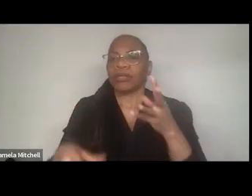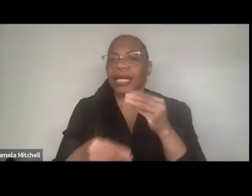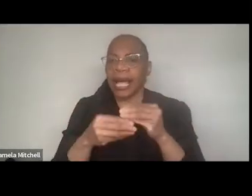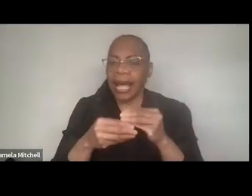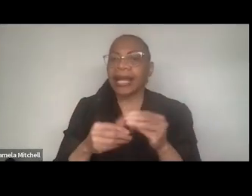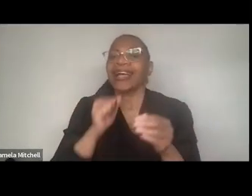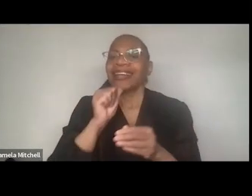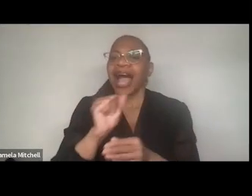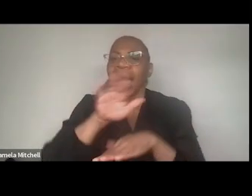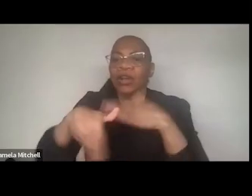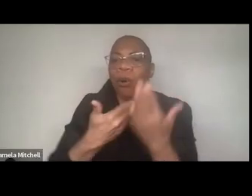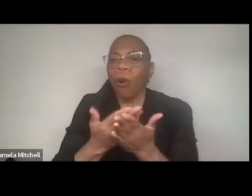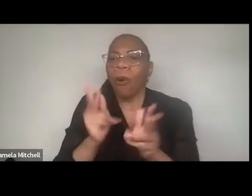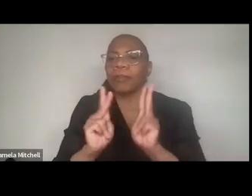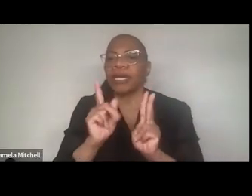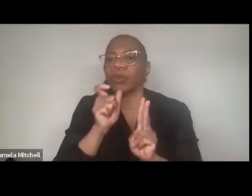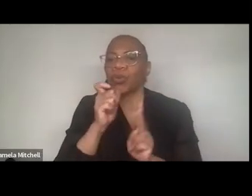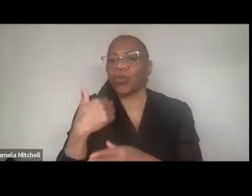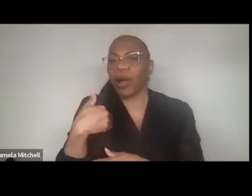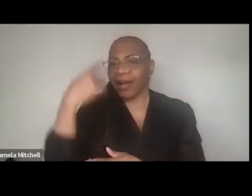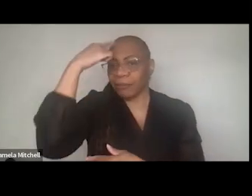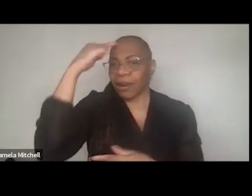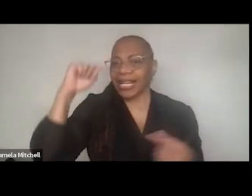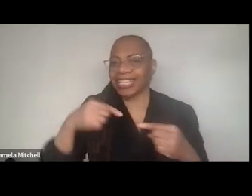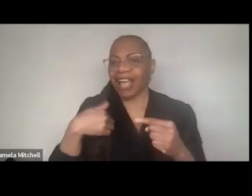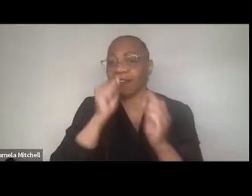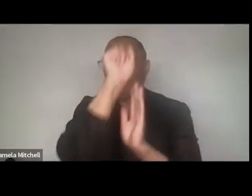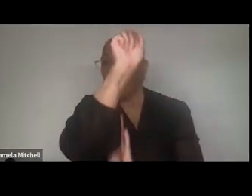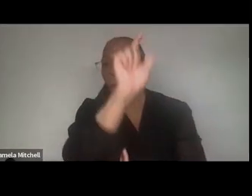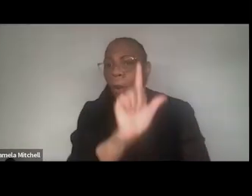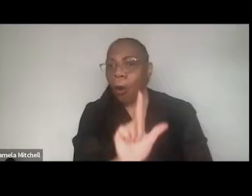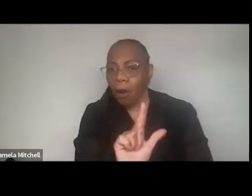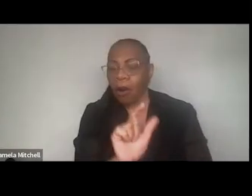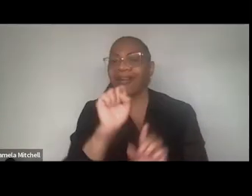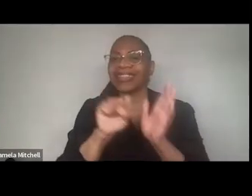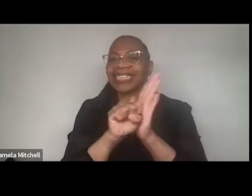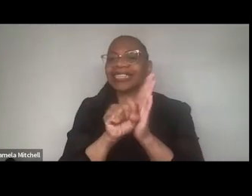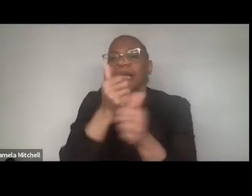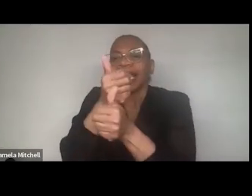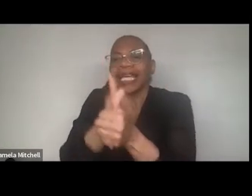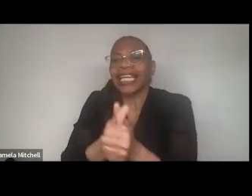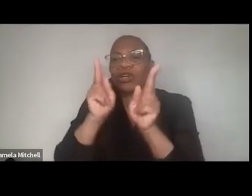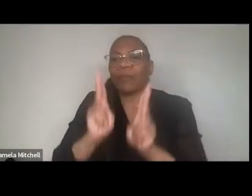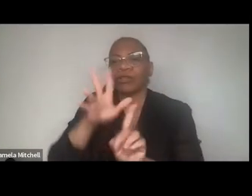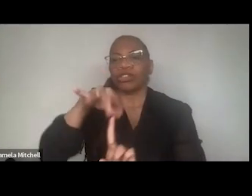tendrán todos estos síntomas. Las personas son muy únicas en cómo experimentan una lesión cerebral.